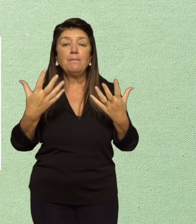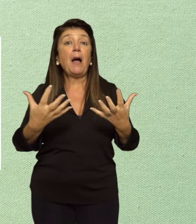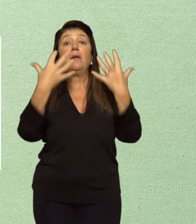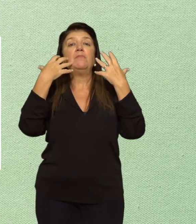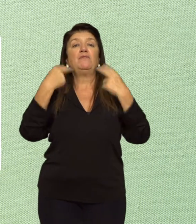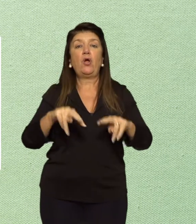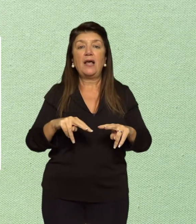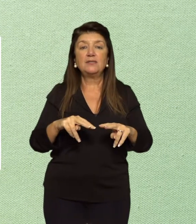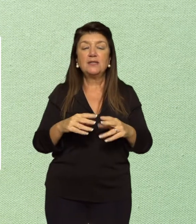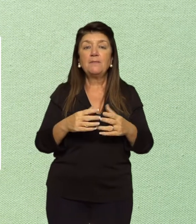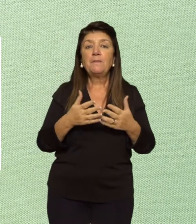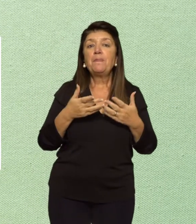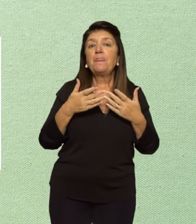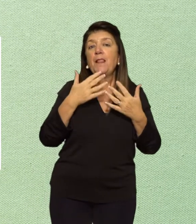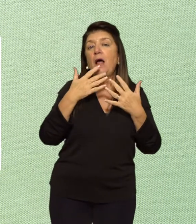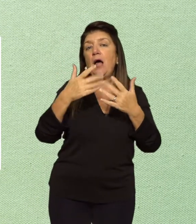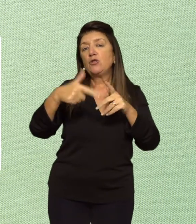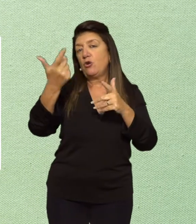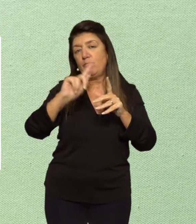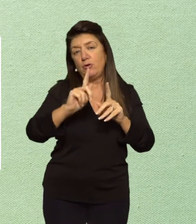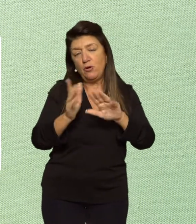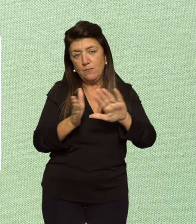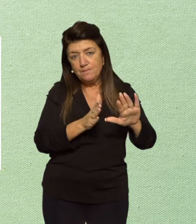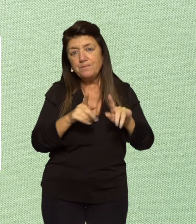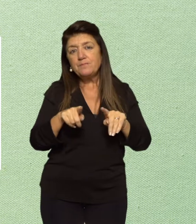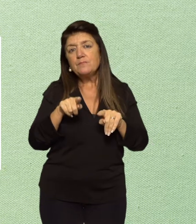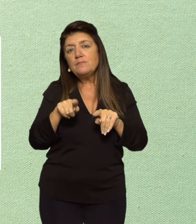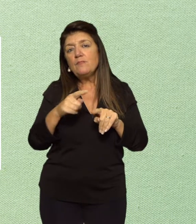questa interdisciplinarietà che è uno degli elementi fondanti del nostro servizio, quindi